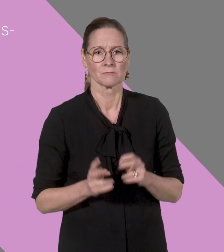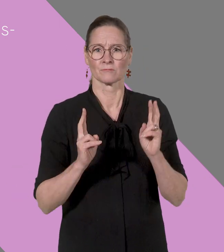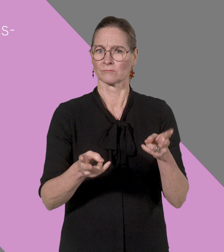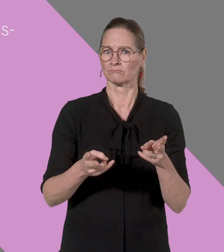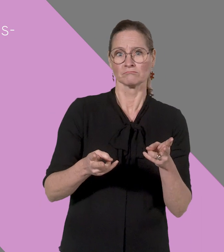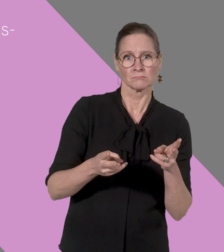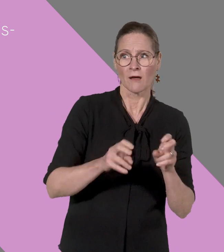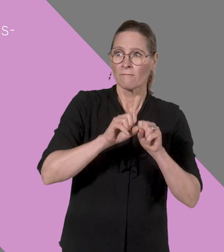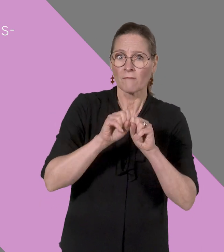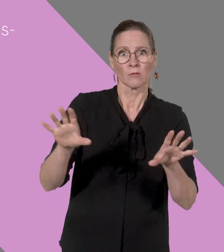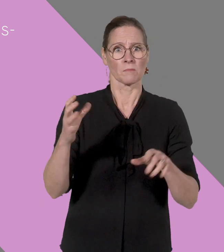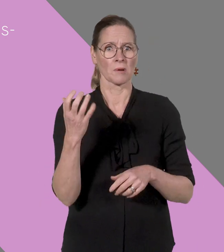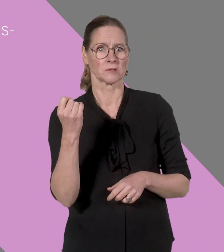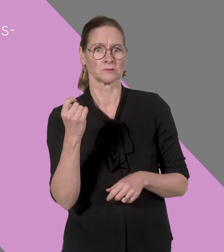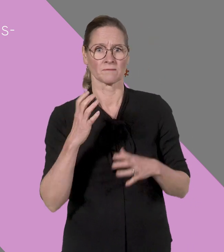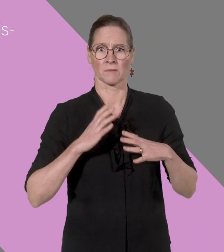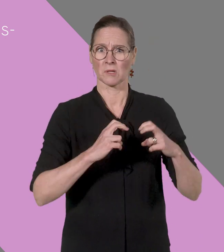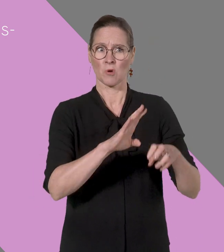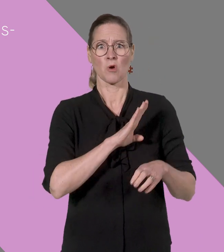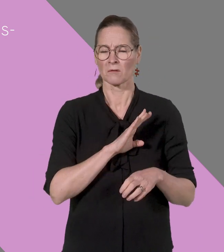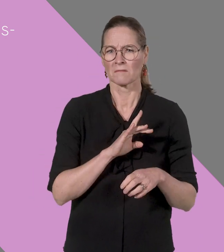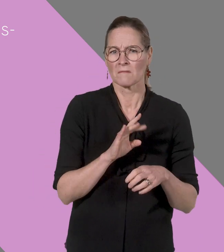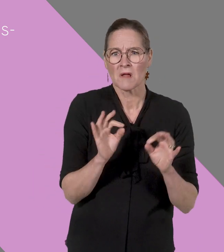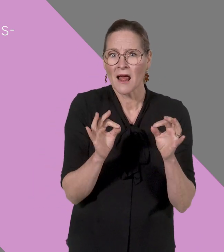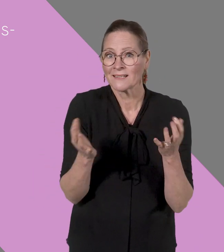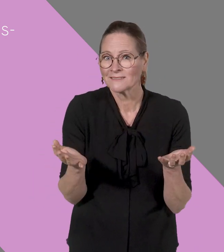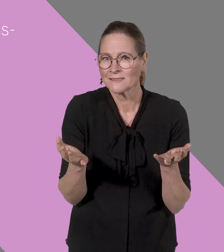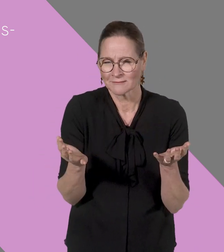Entä millaiset vaikuttamis- mahdollisuudet vammaisneuvostolla on?